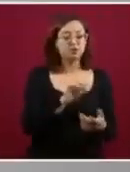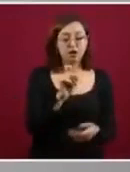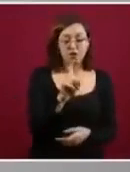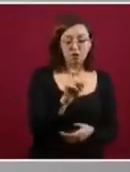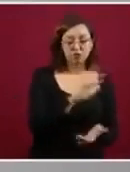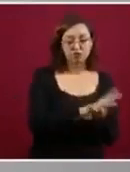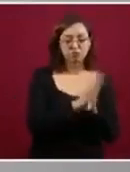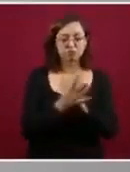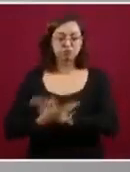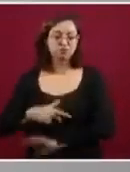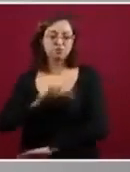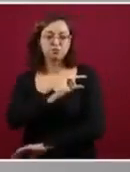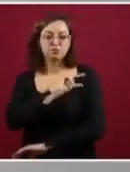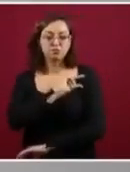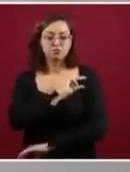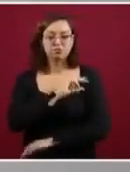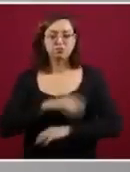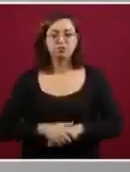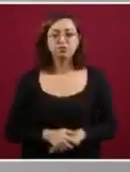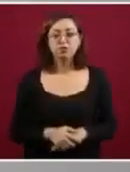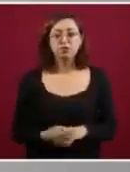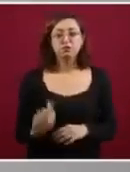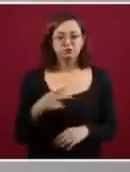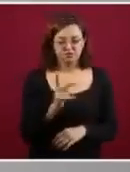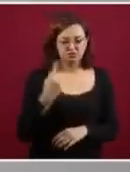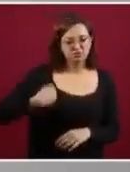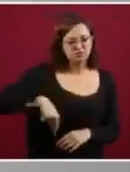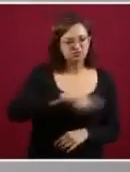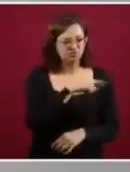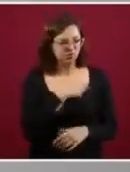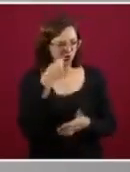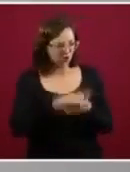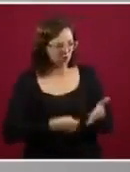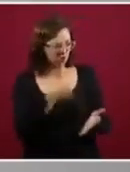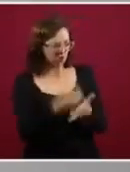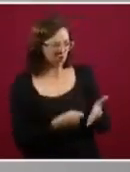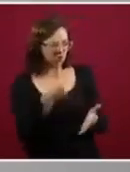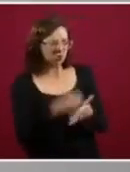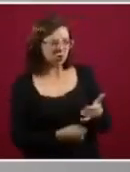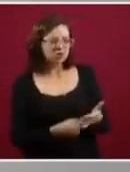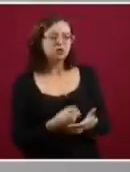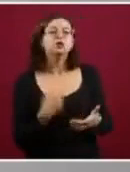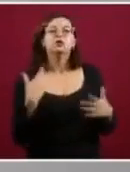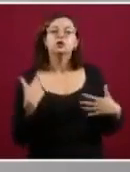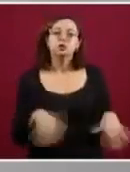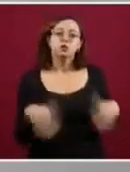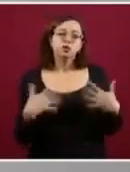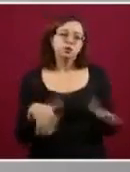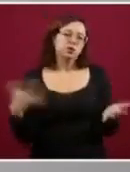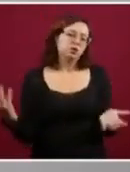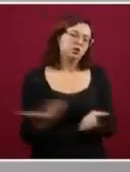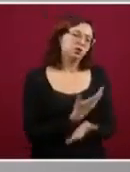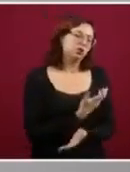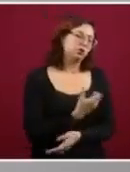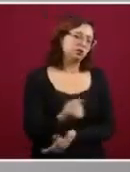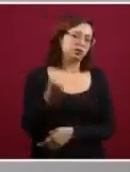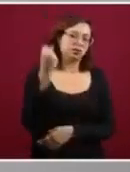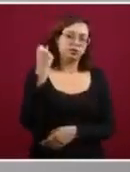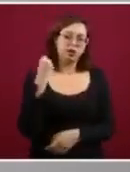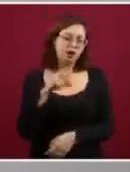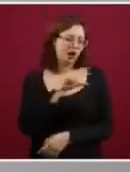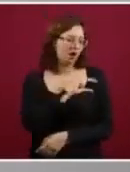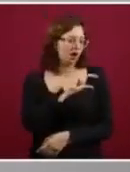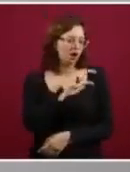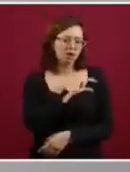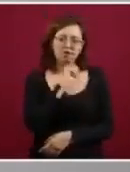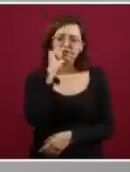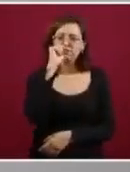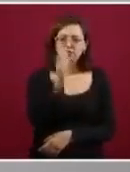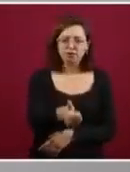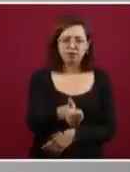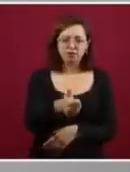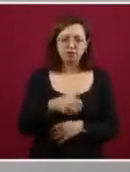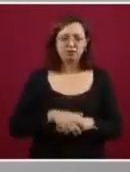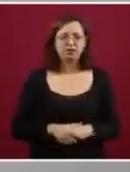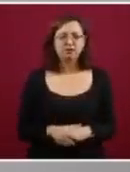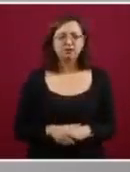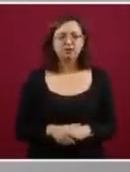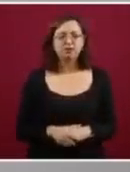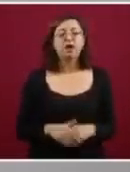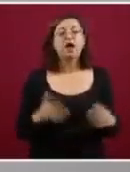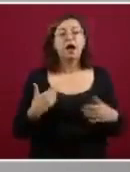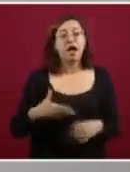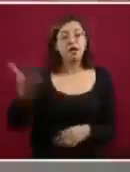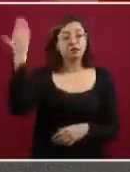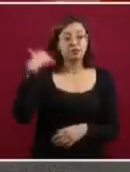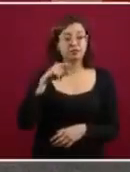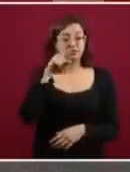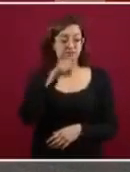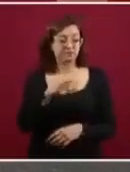Fue un triunfo, de las pocas cosas que se pudieron detener.